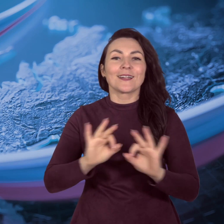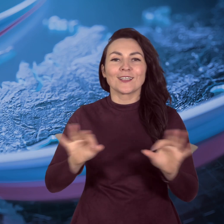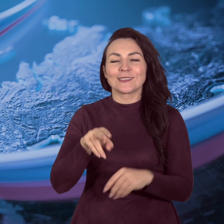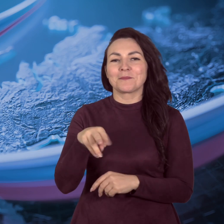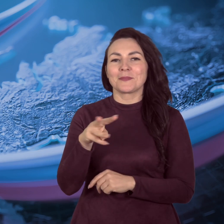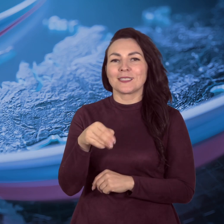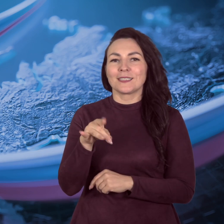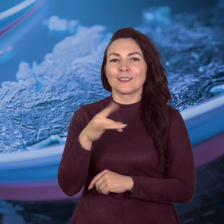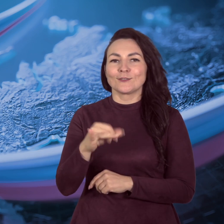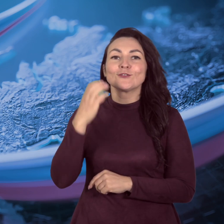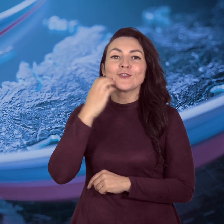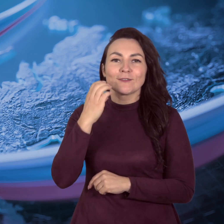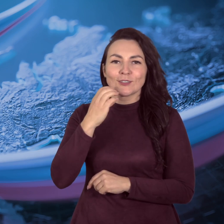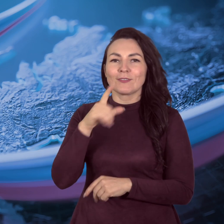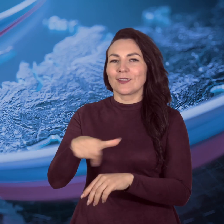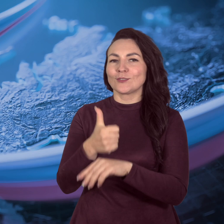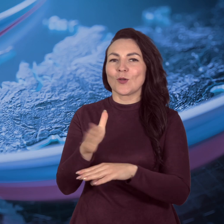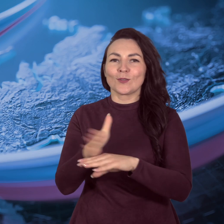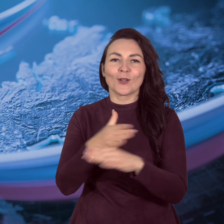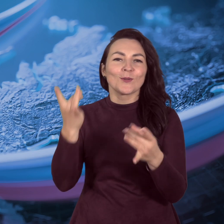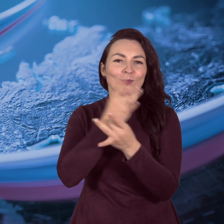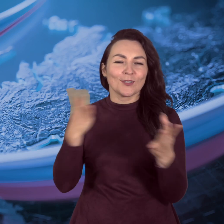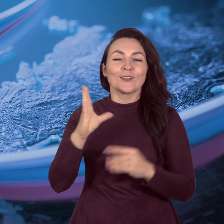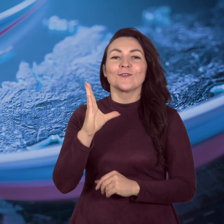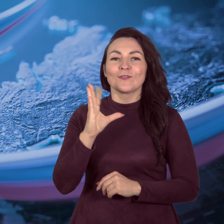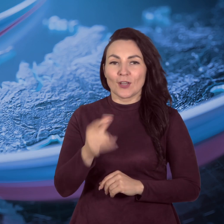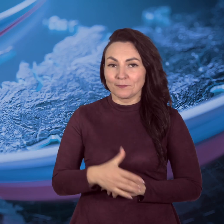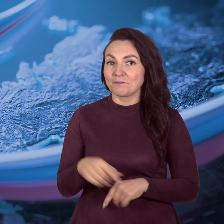нам расскажет Дмитрий Жевжиков, начальник отдела культуры ВОГ.